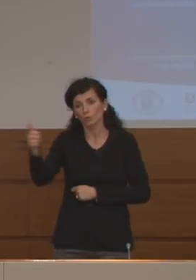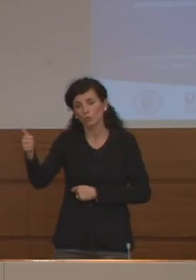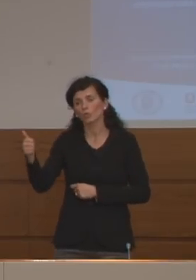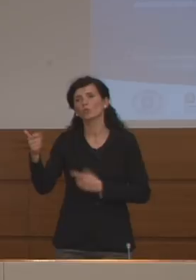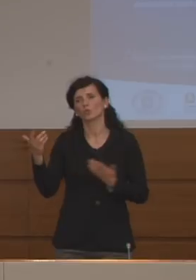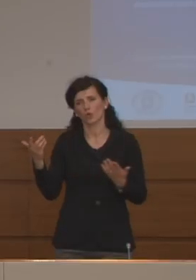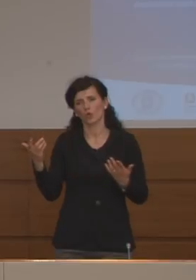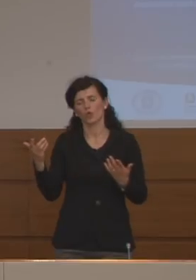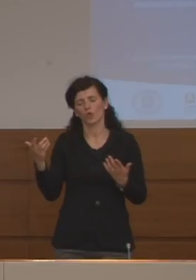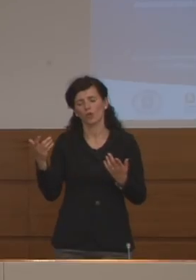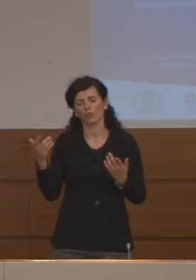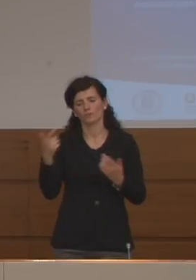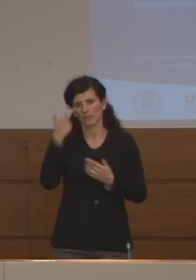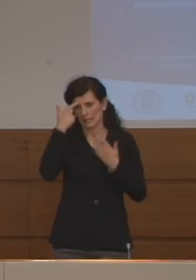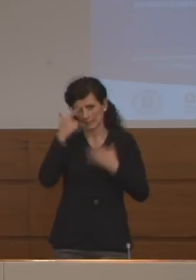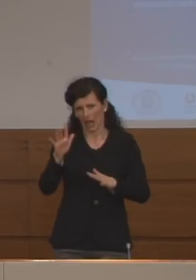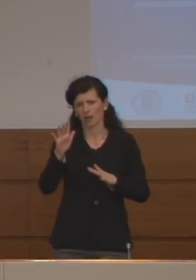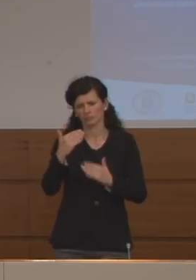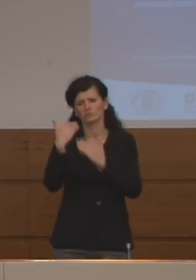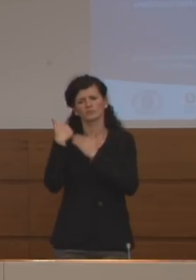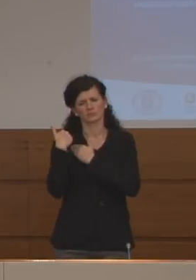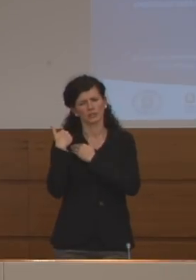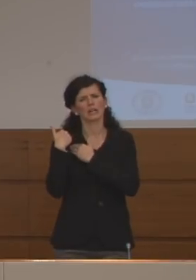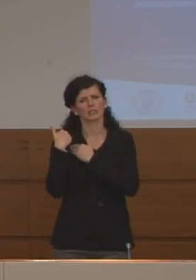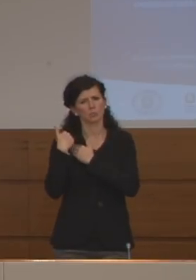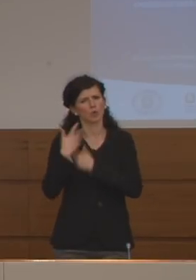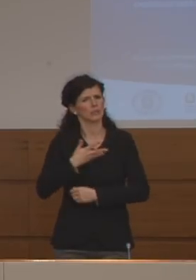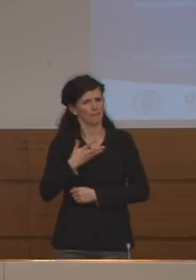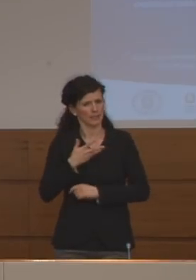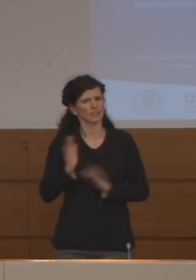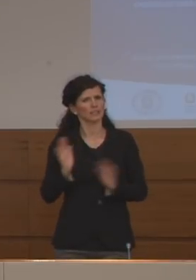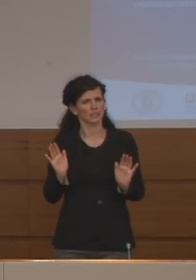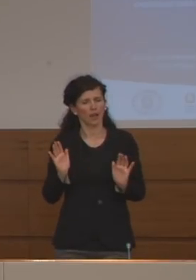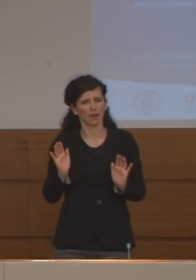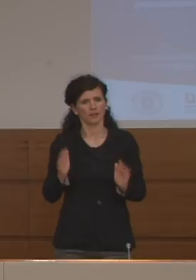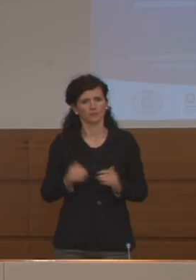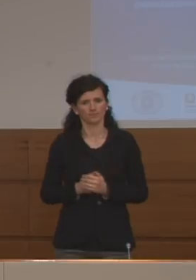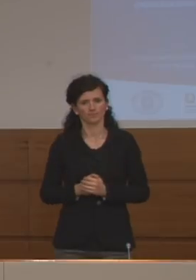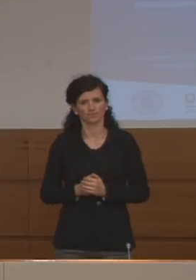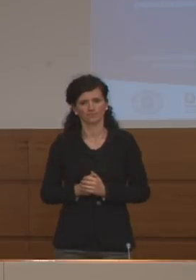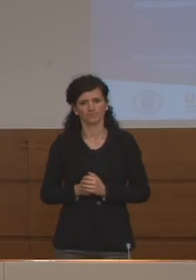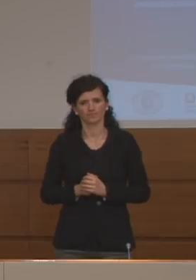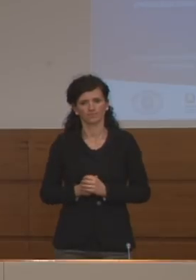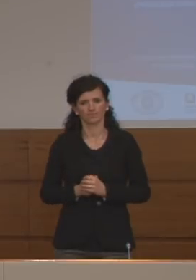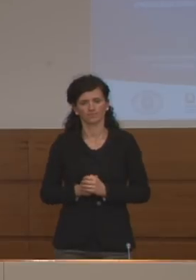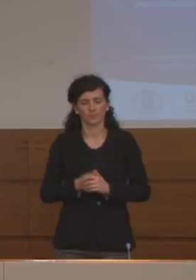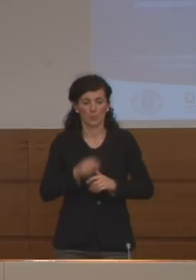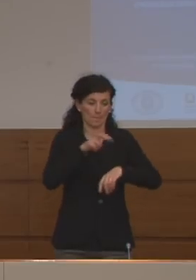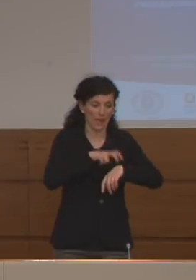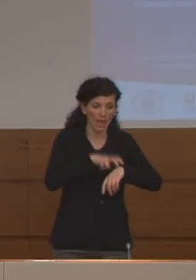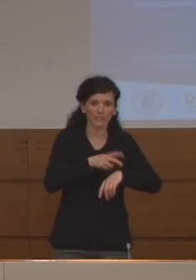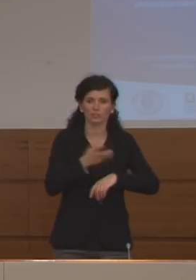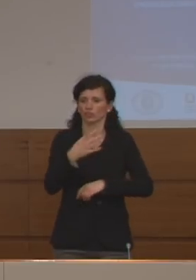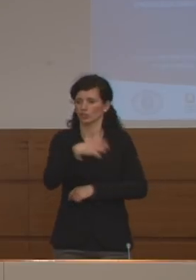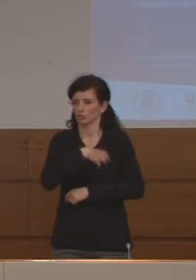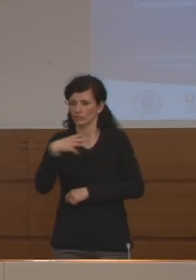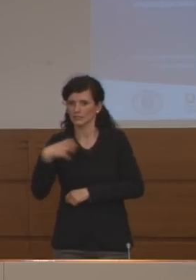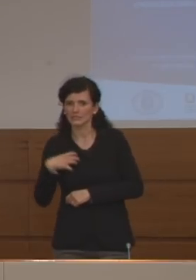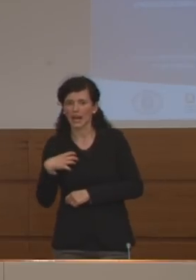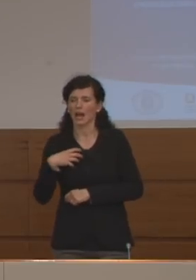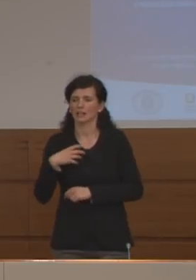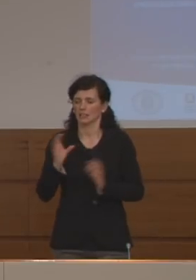chiamato a fare. I medici, gli scienziati, i membri in generale del Comitato Tecnico